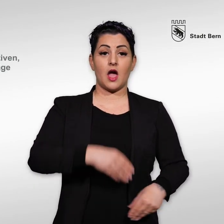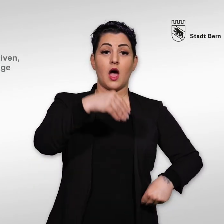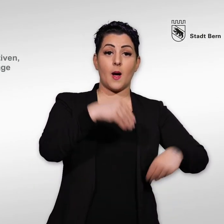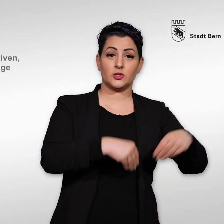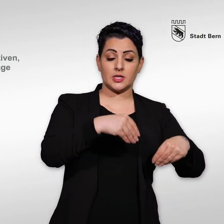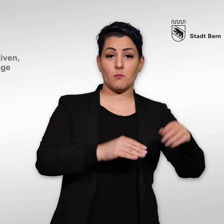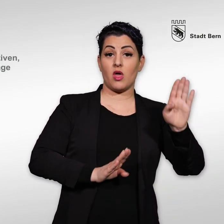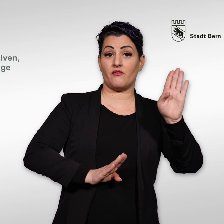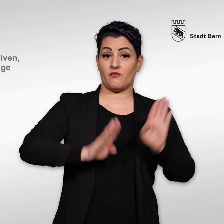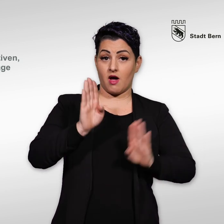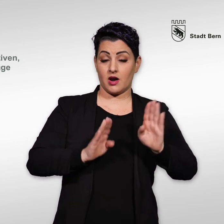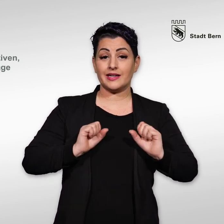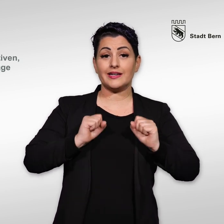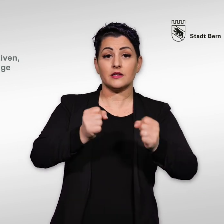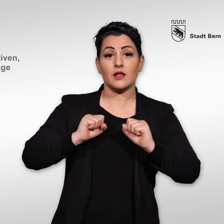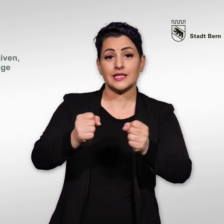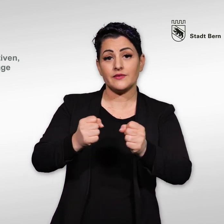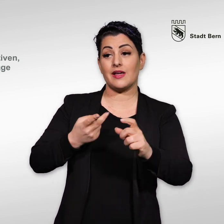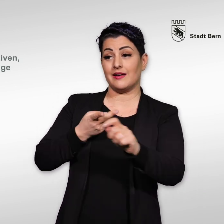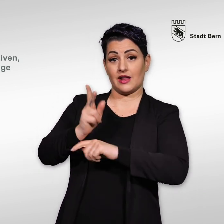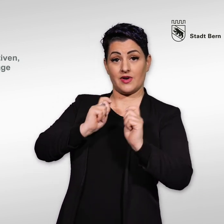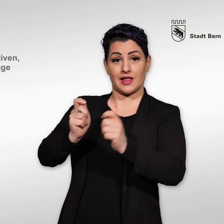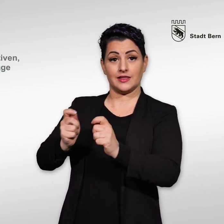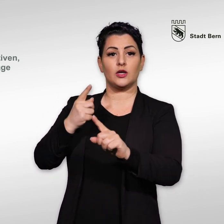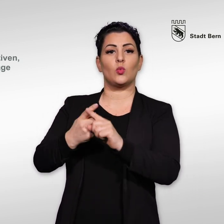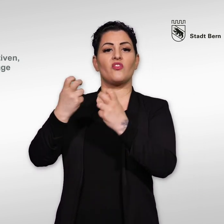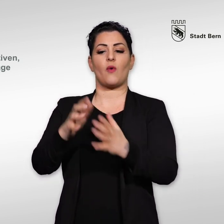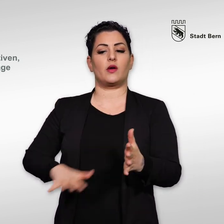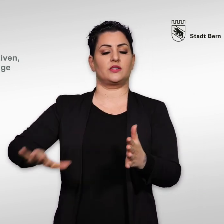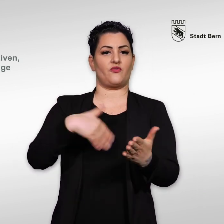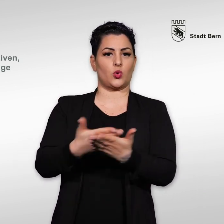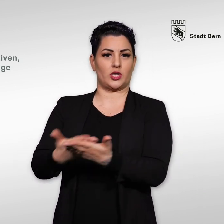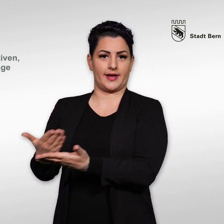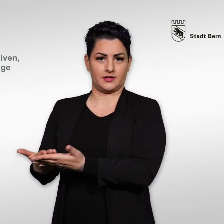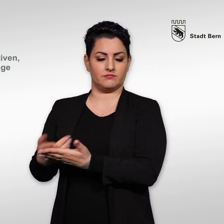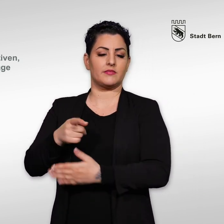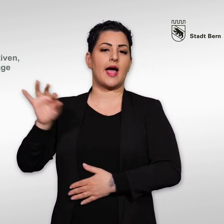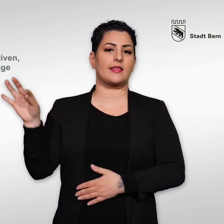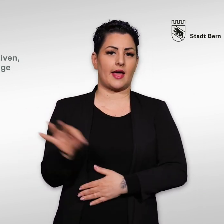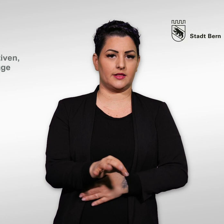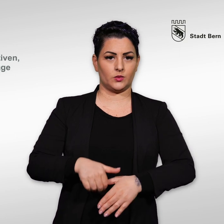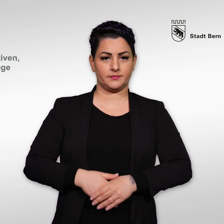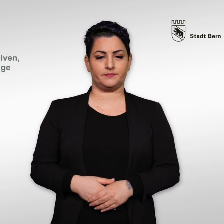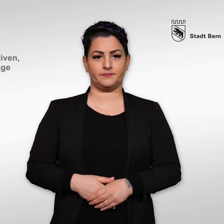Abstimmungen, Wahlen, Initiativen, Referenden und Volksvorschläge - Einleitung